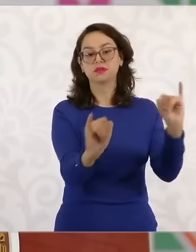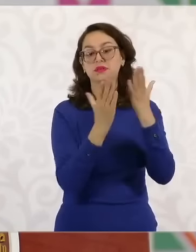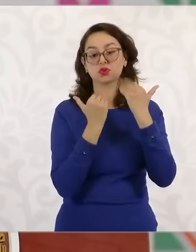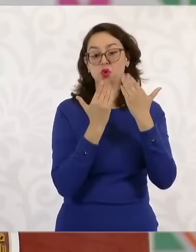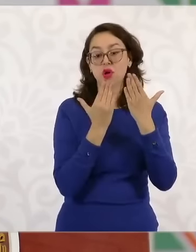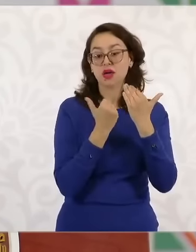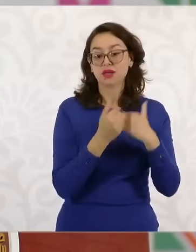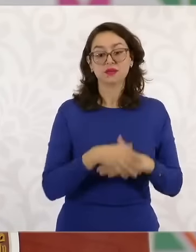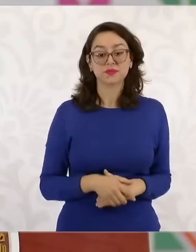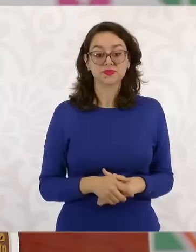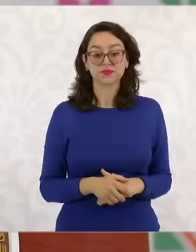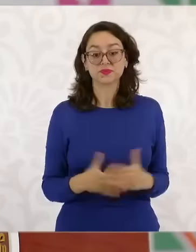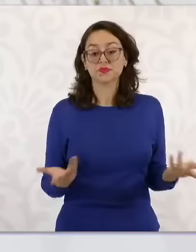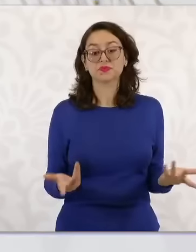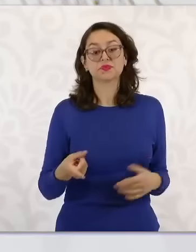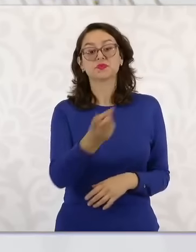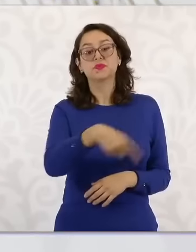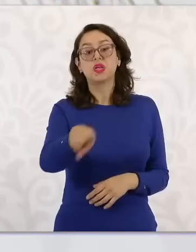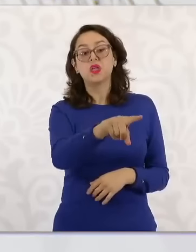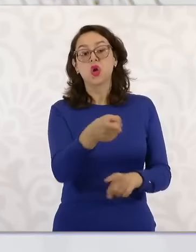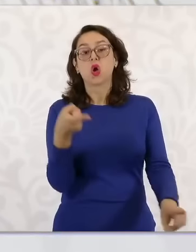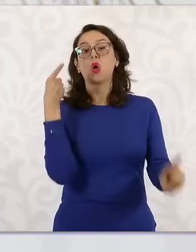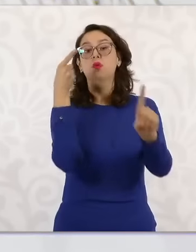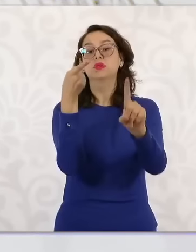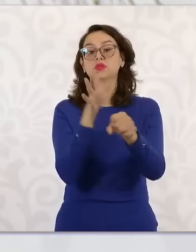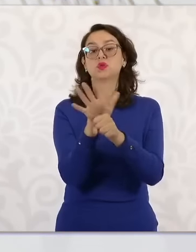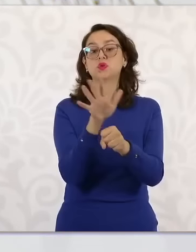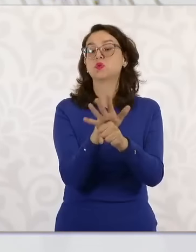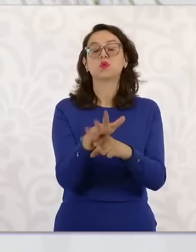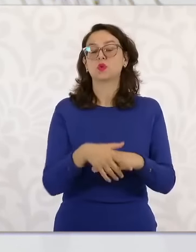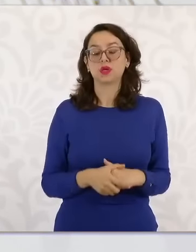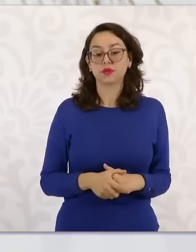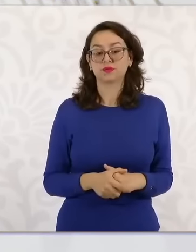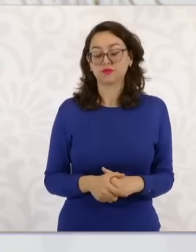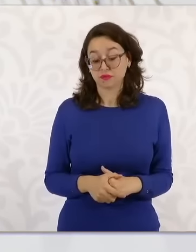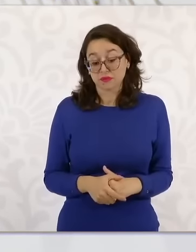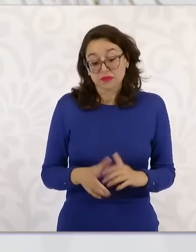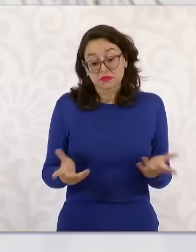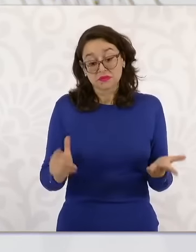el objetivo, ¿cuál es? Porque estoy segura que o no han leído la reforma a la ley o no